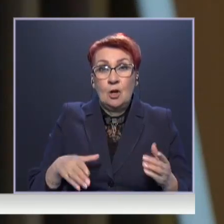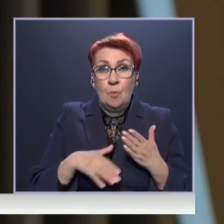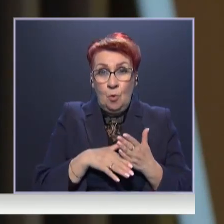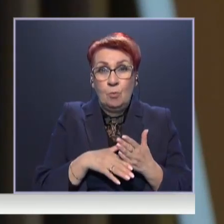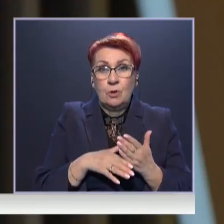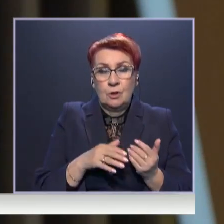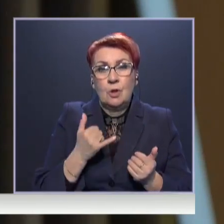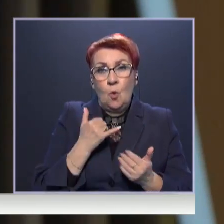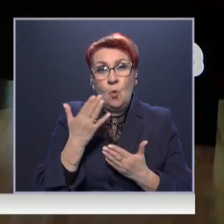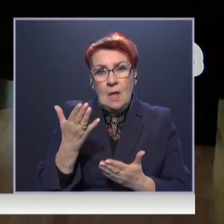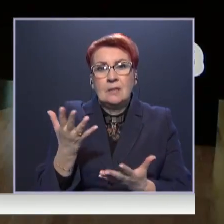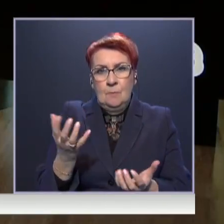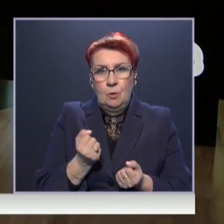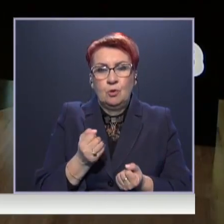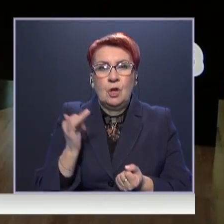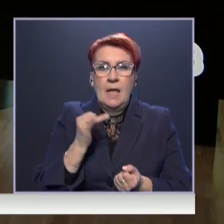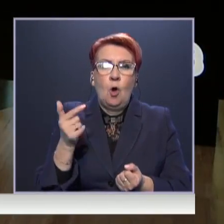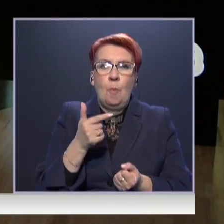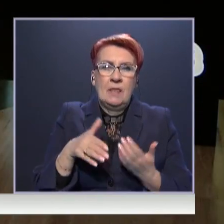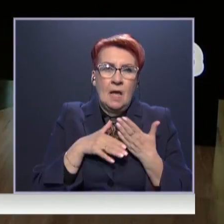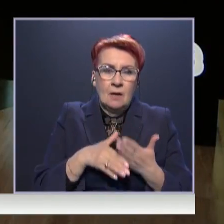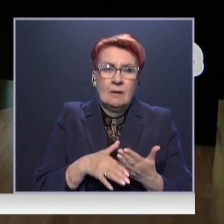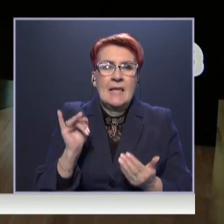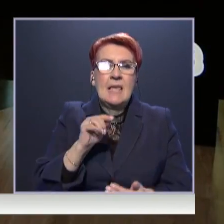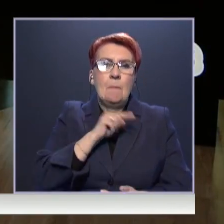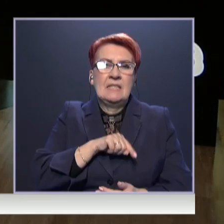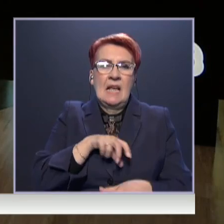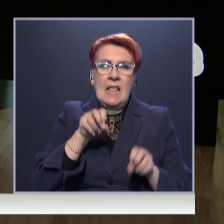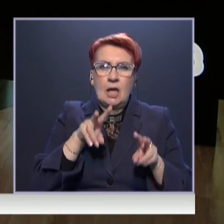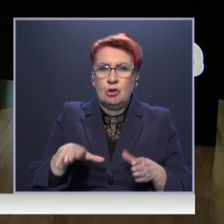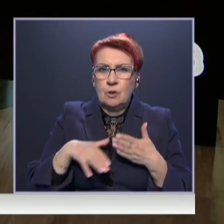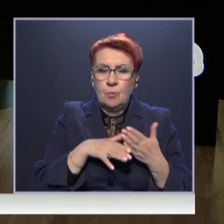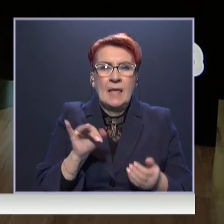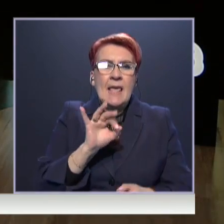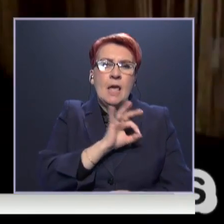получают и гуманитарную и психологическую юридический